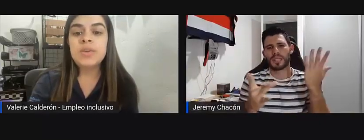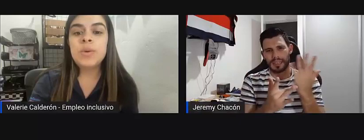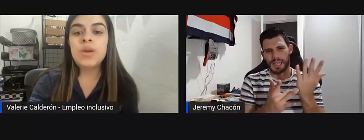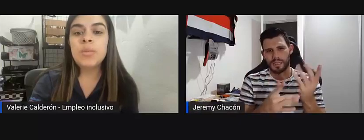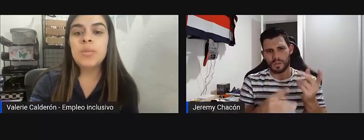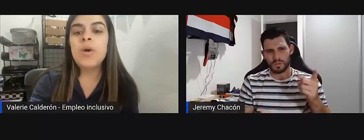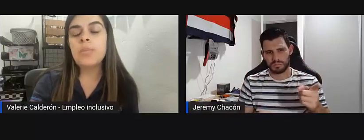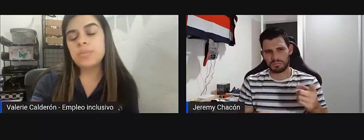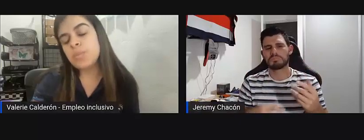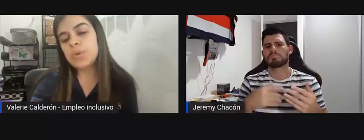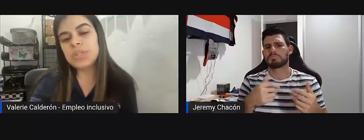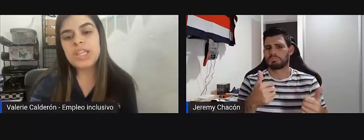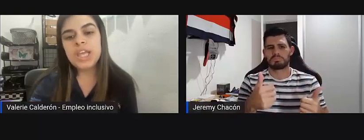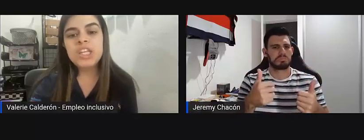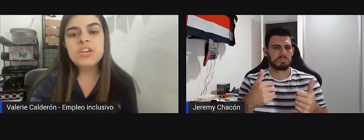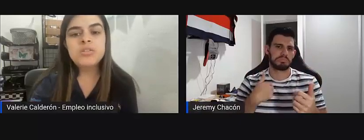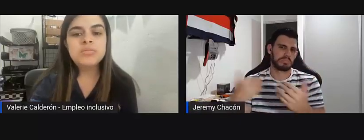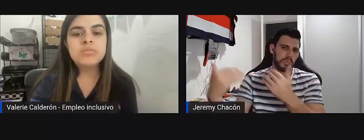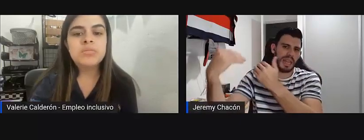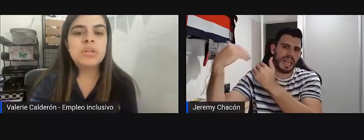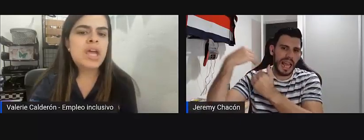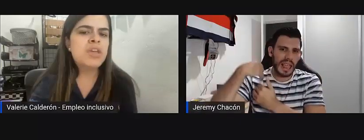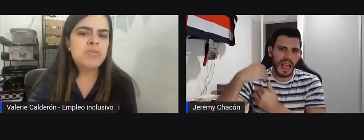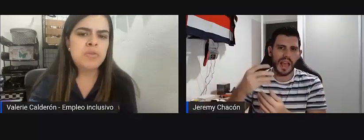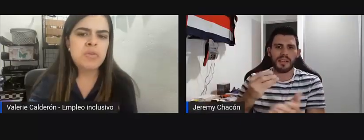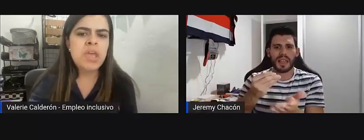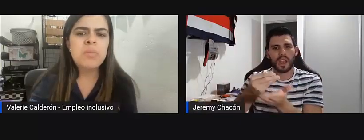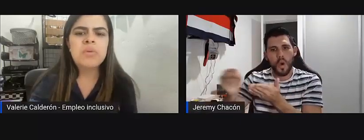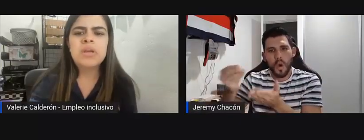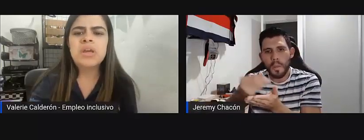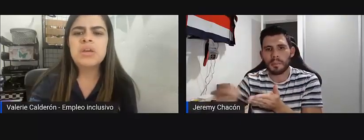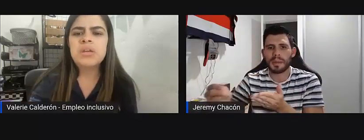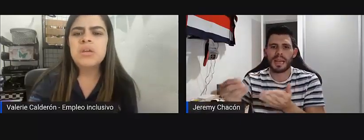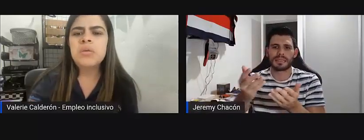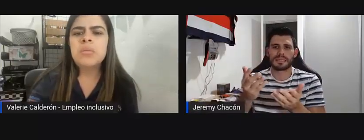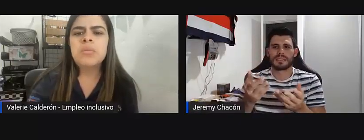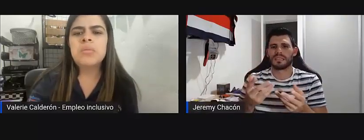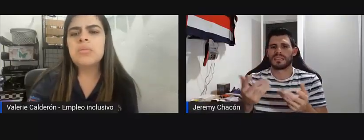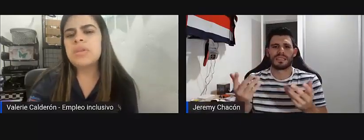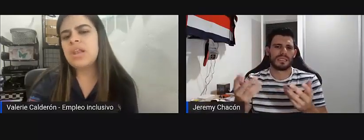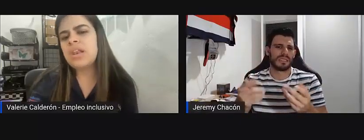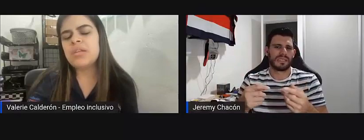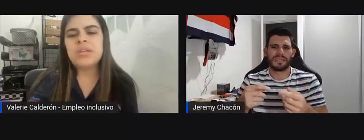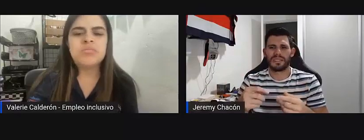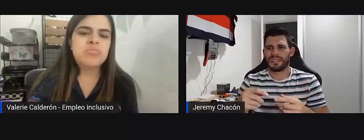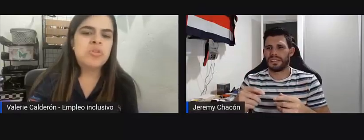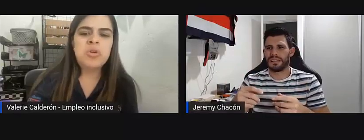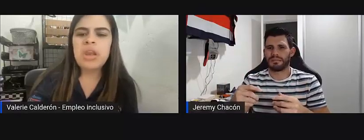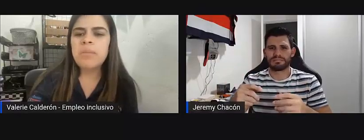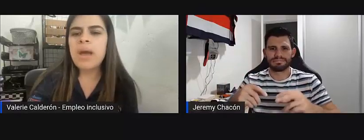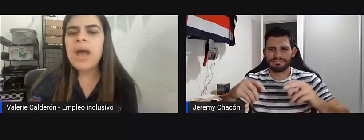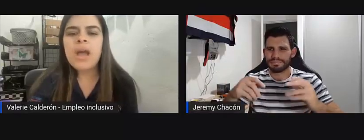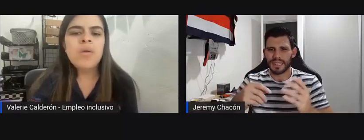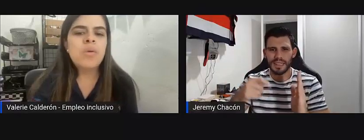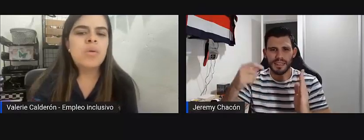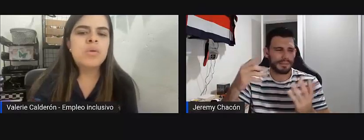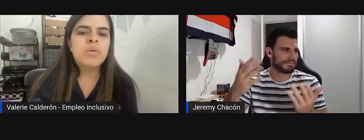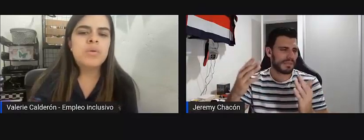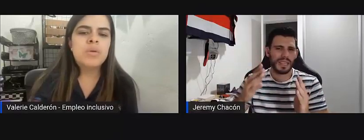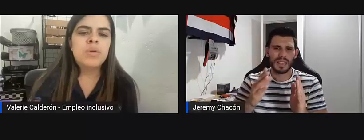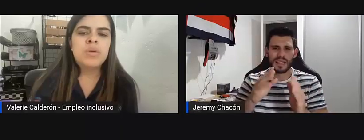igual como a soporte técnico verdad Y fue bien verdad todo el pago [Música]